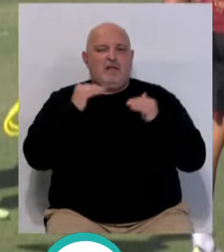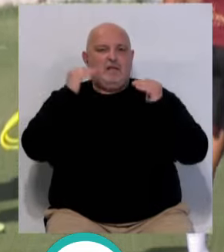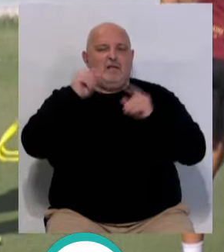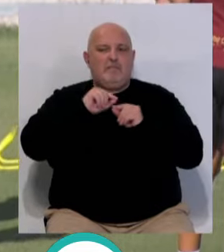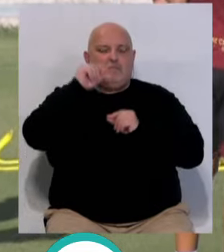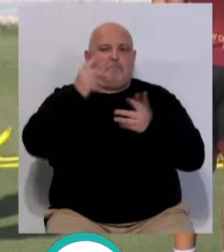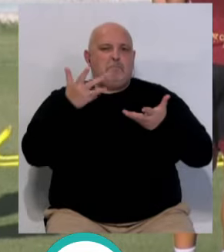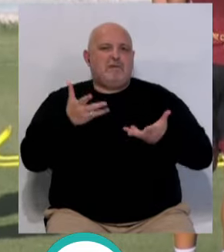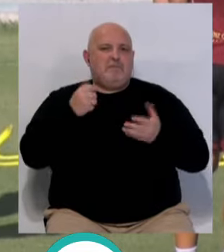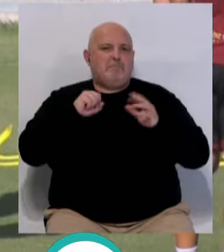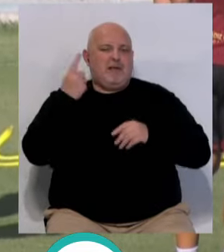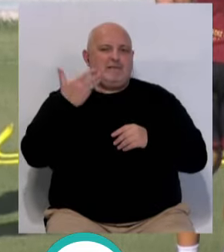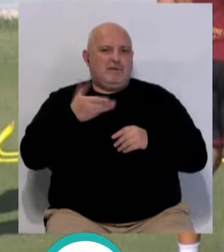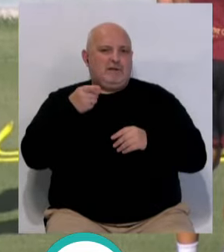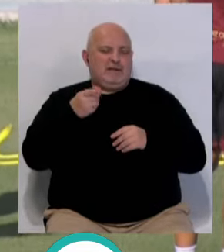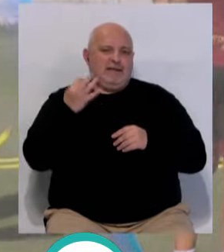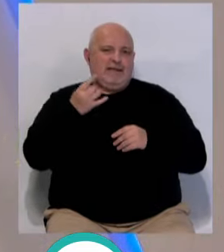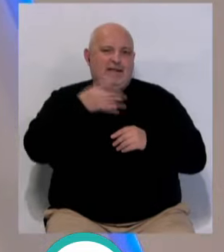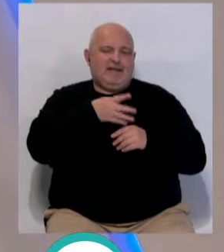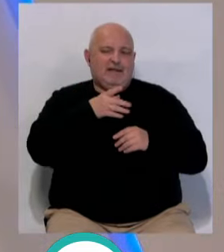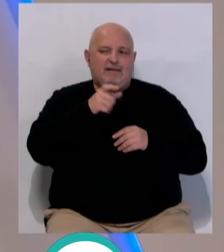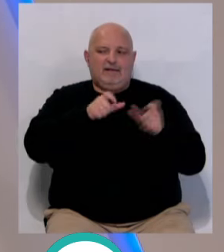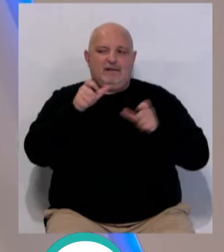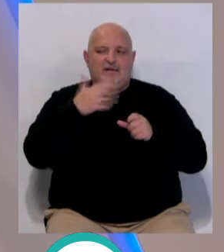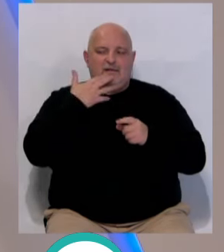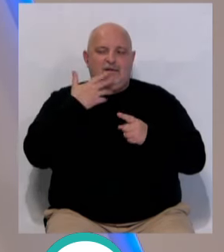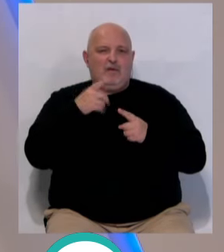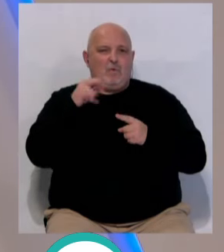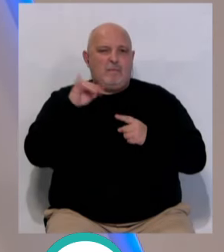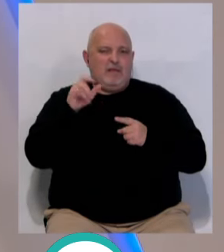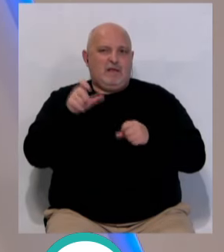más peso son más importantes que lo por ejemplo el caso de Juan min un futbolista de poco peso